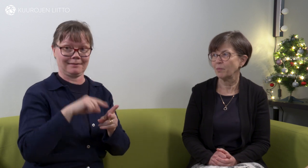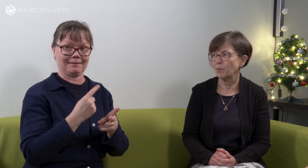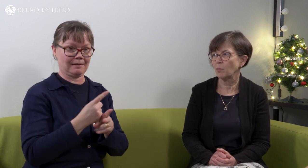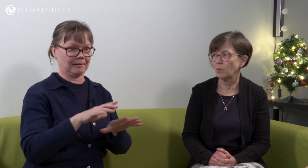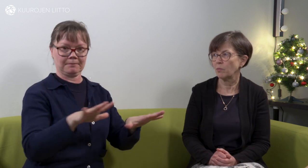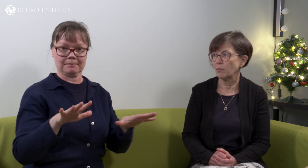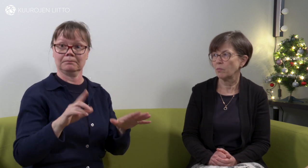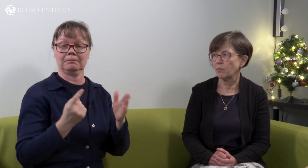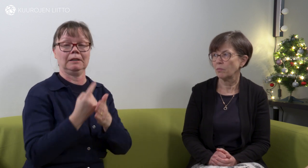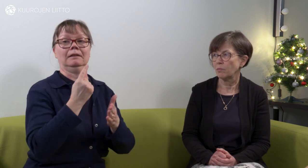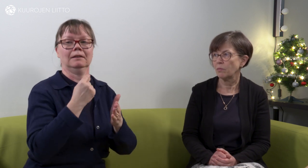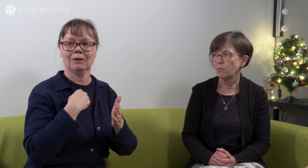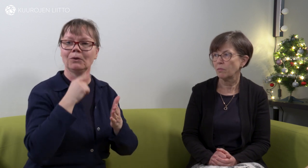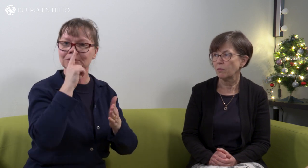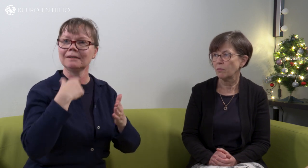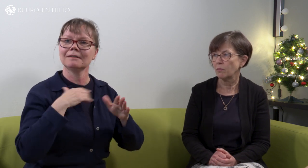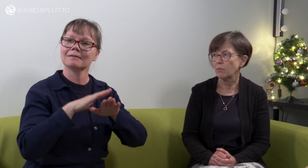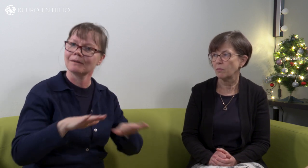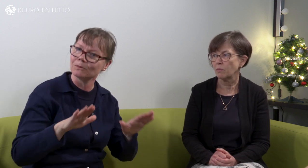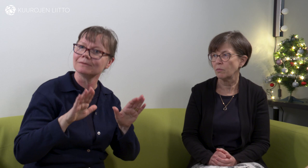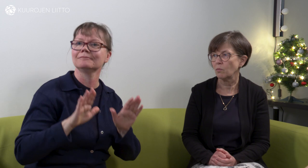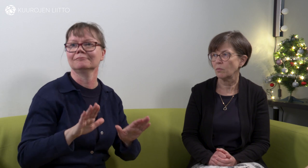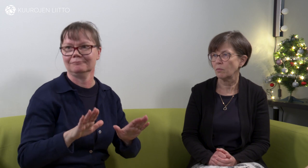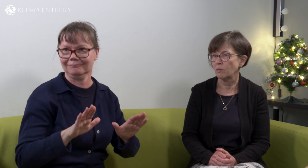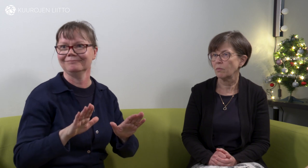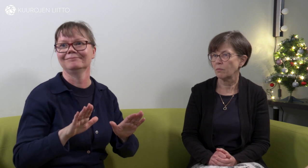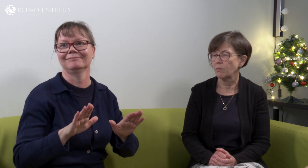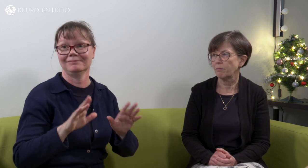niin voitte olla rauhassa kotonanne jos jotain sattuu.